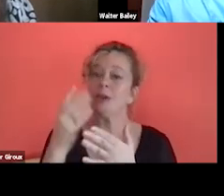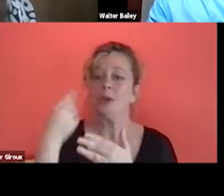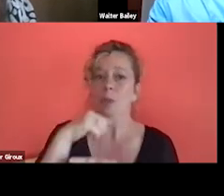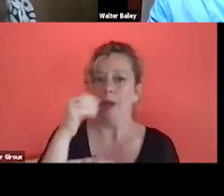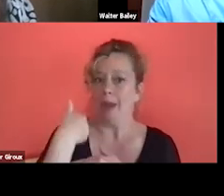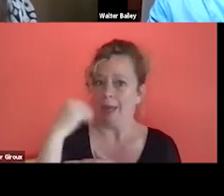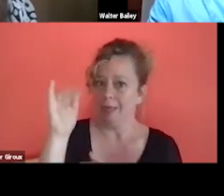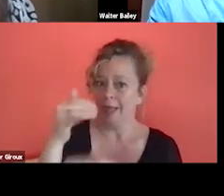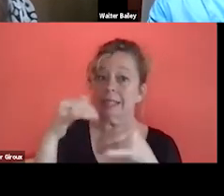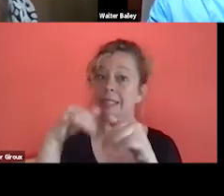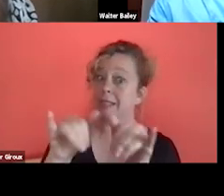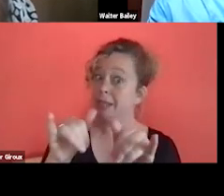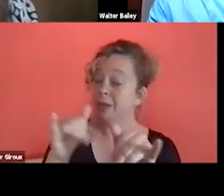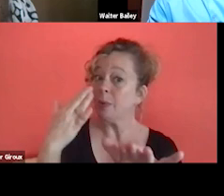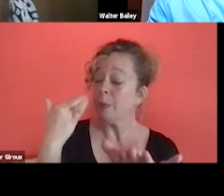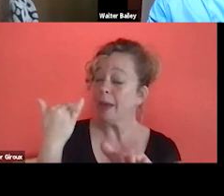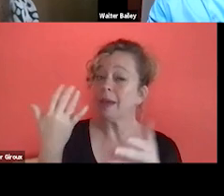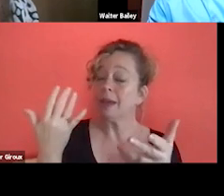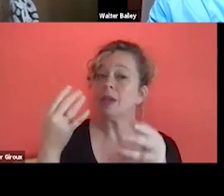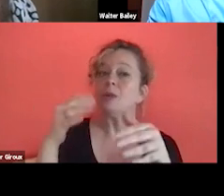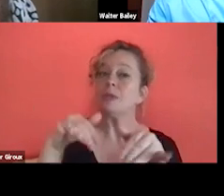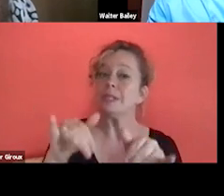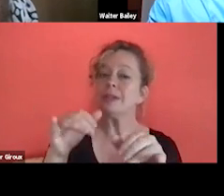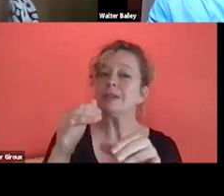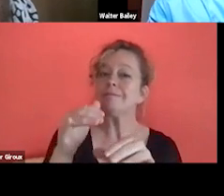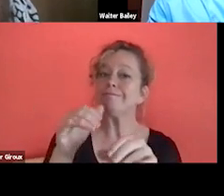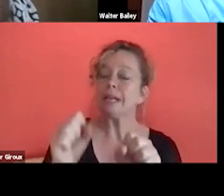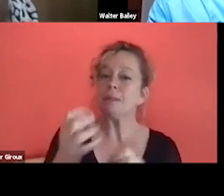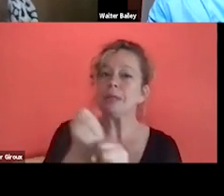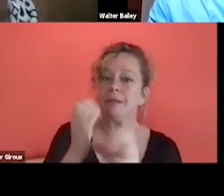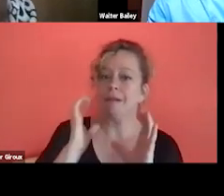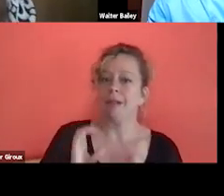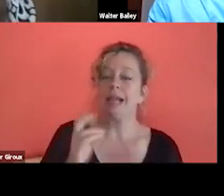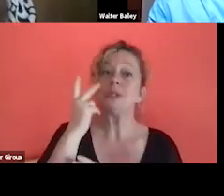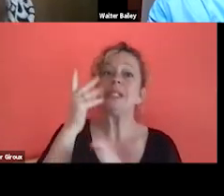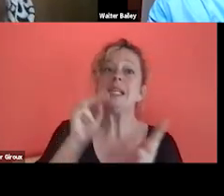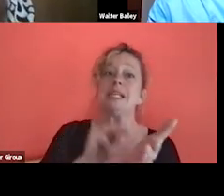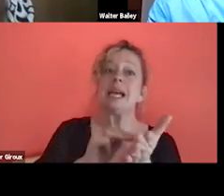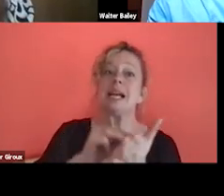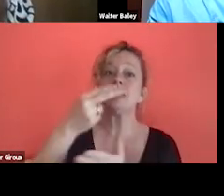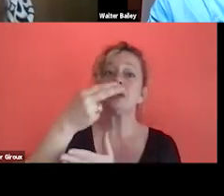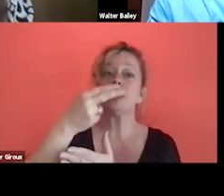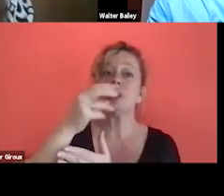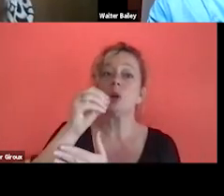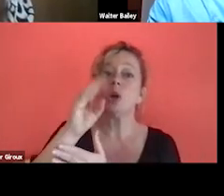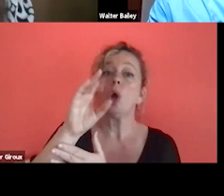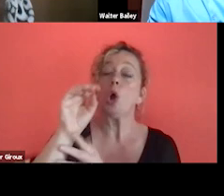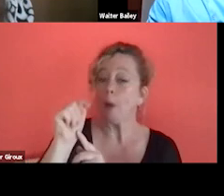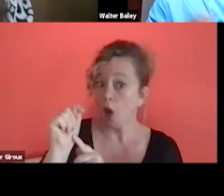todavía porque todavía pudimos hacer que nuestros clientes vieran al Dr. Hobart, pero lo que sucedió